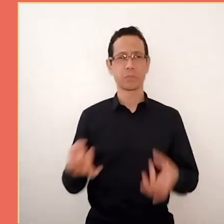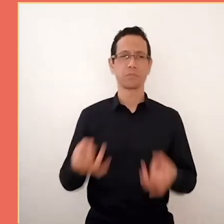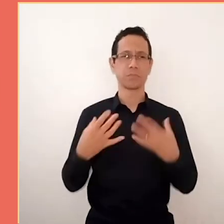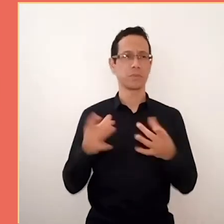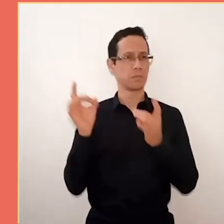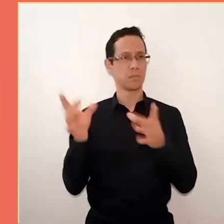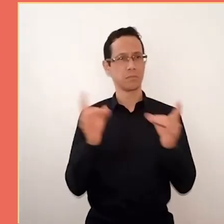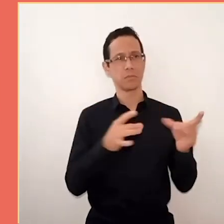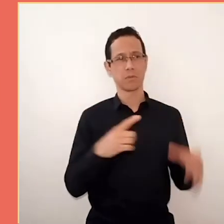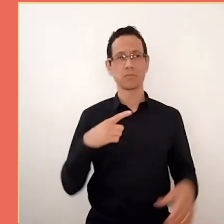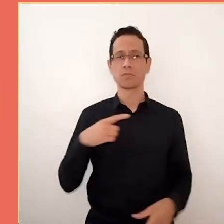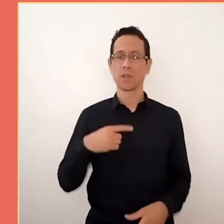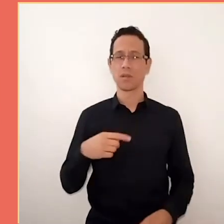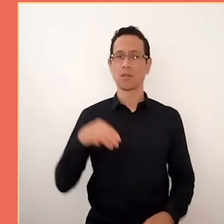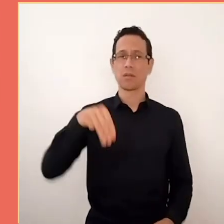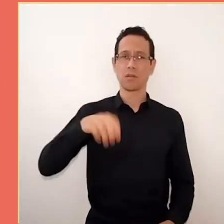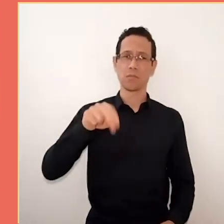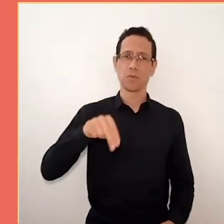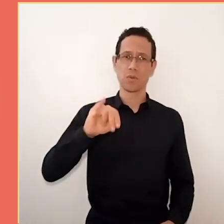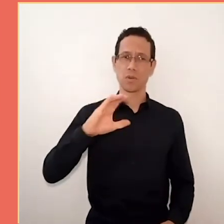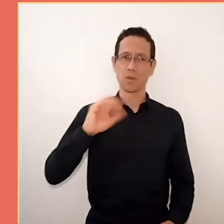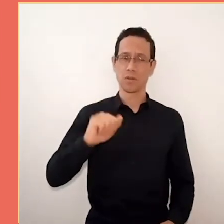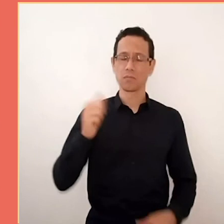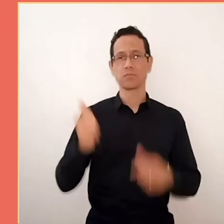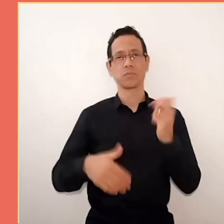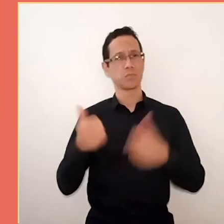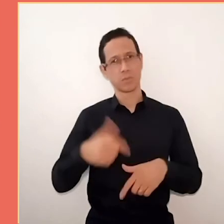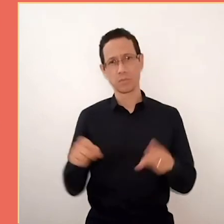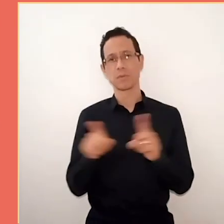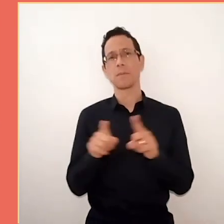se eu não me engano a Mônica trouxe isso também, esse abandono do Estado.